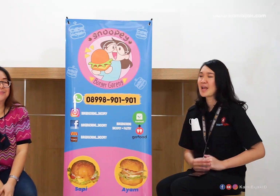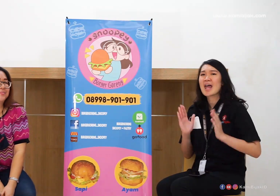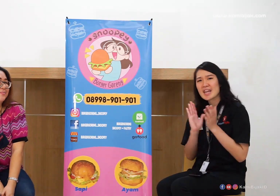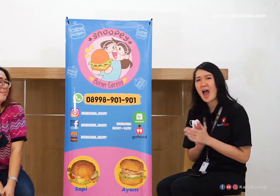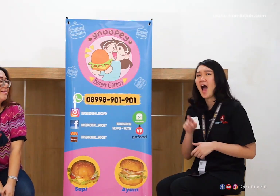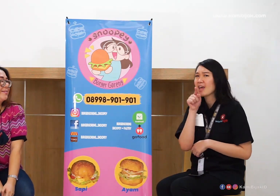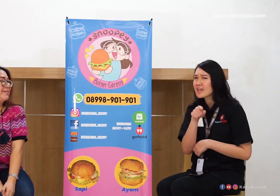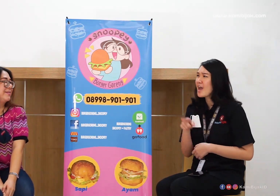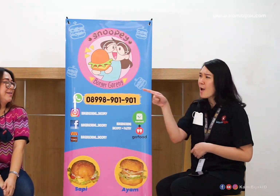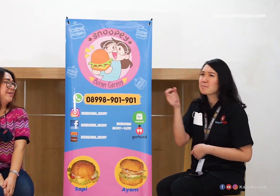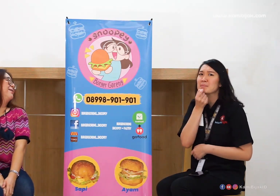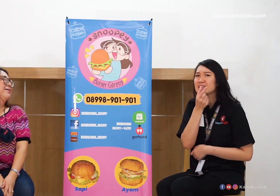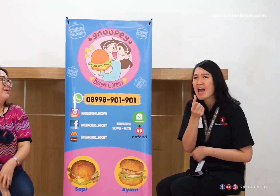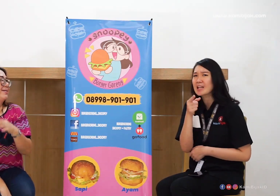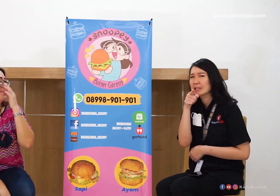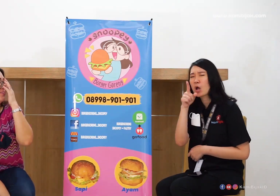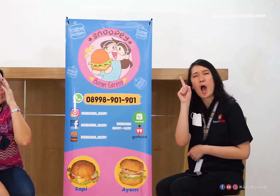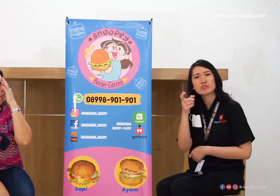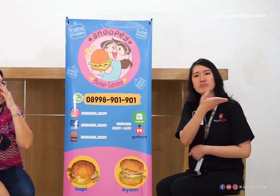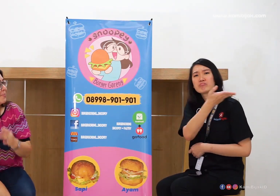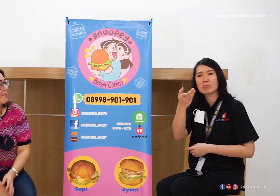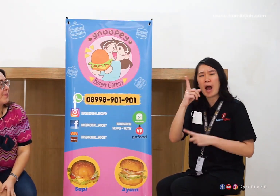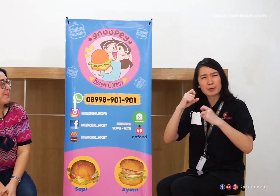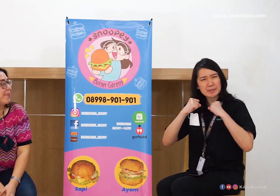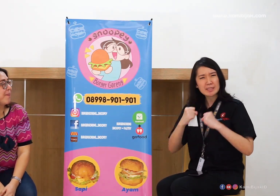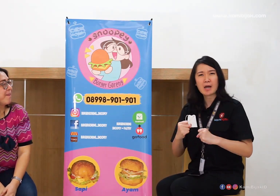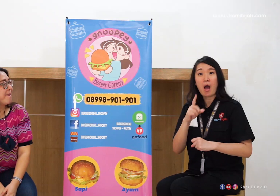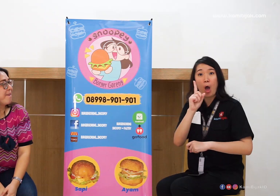Nah, itu pesannya, harus bisa!